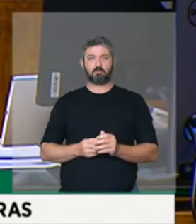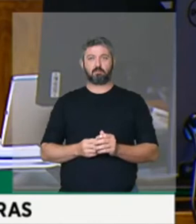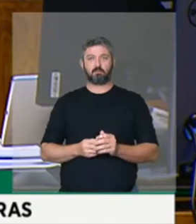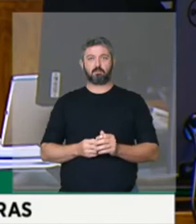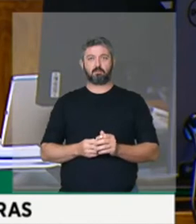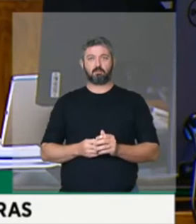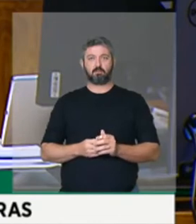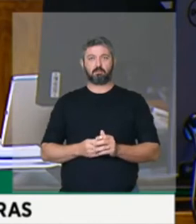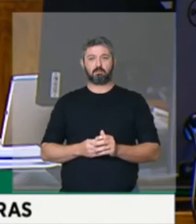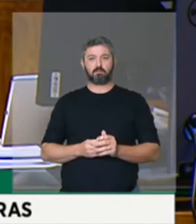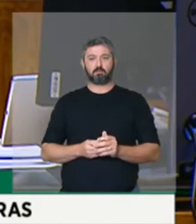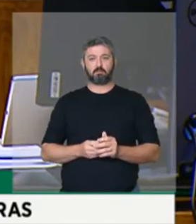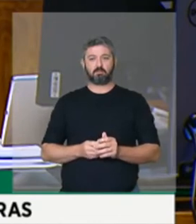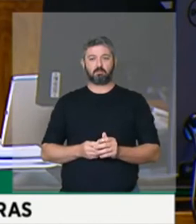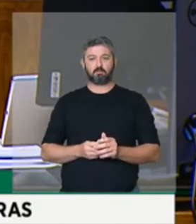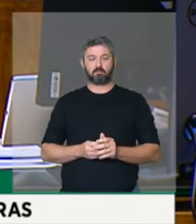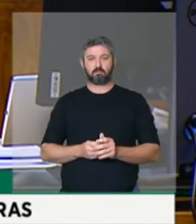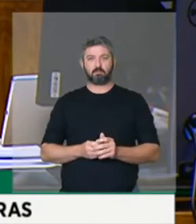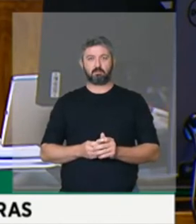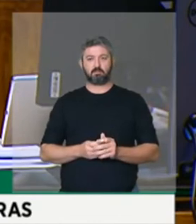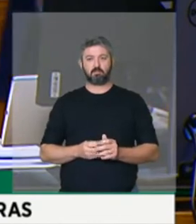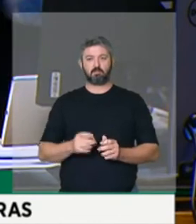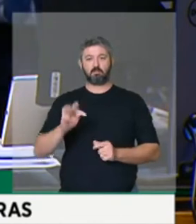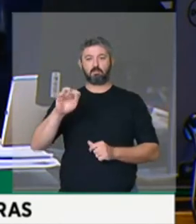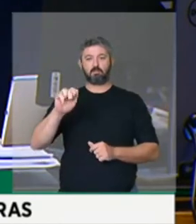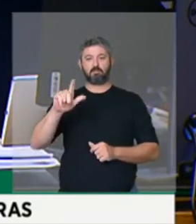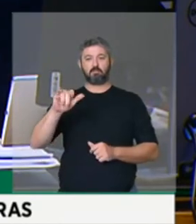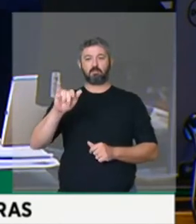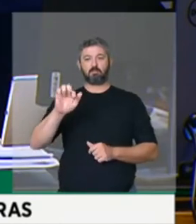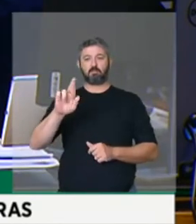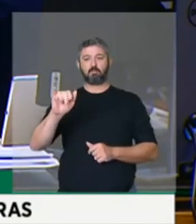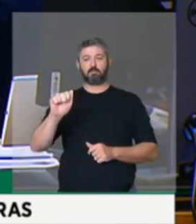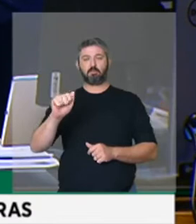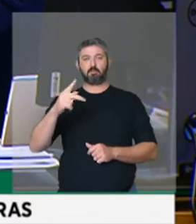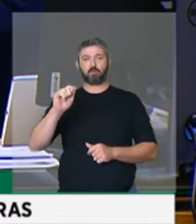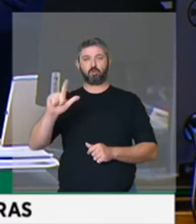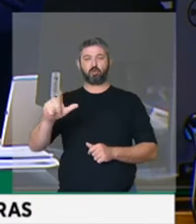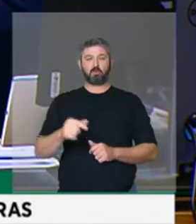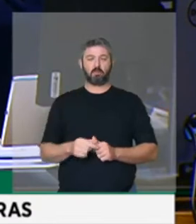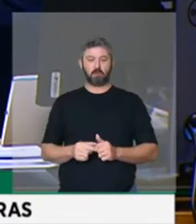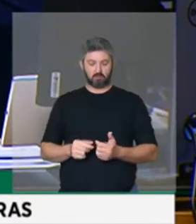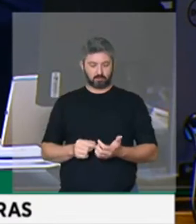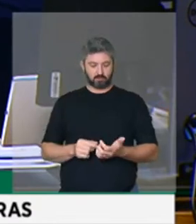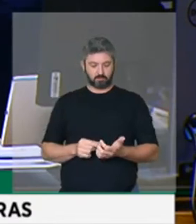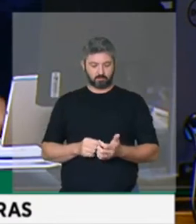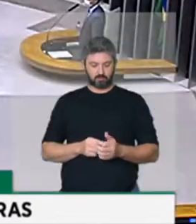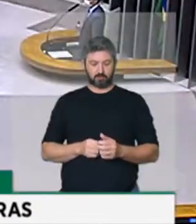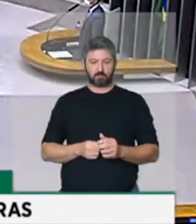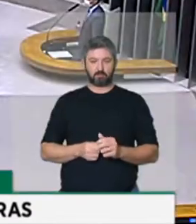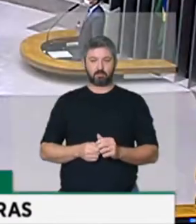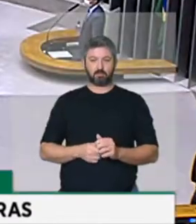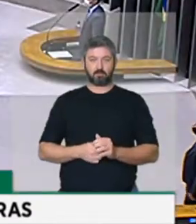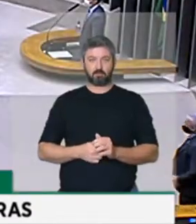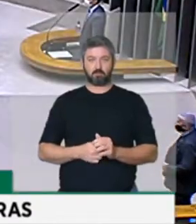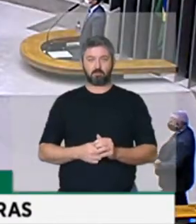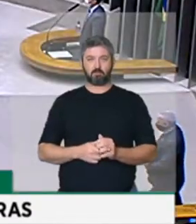ORIENTA O PODEMOS? -- [DEPUTADO]: PSB MUDA PRA OBSTRUÇÃO, PRESIDENTE. [PRESIDENTE]: PSB...